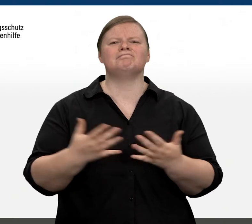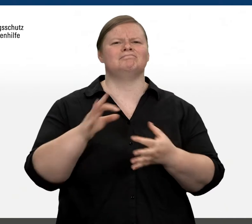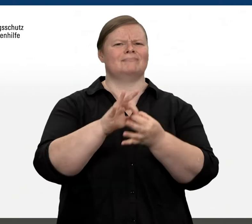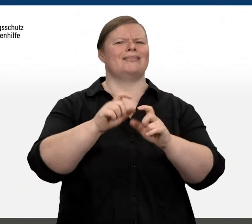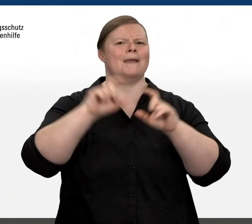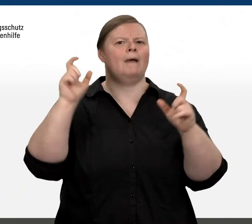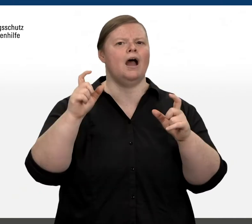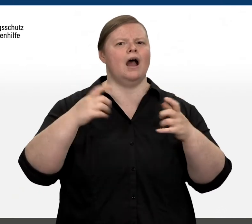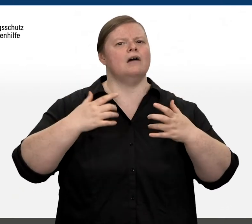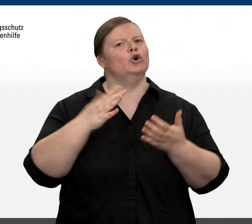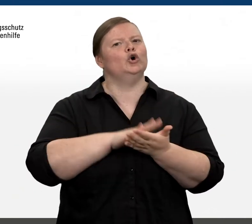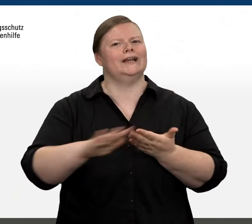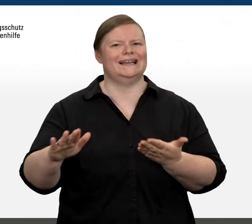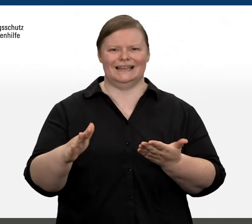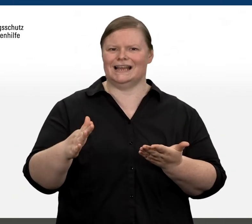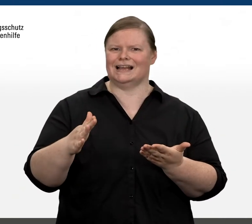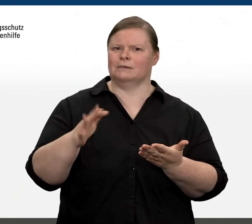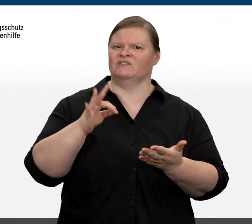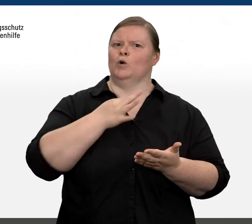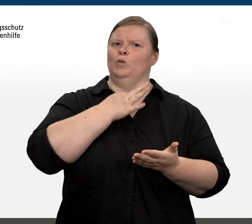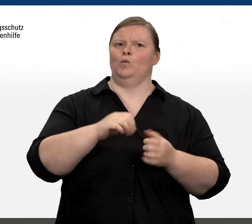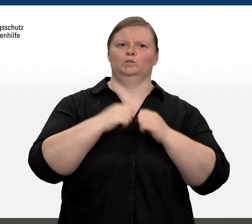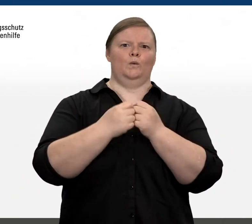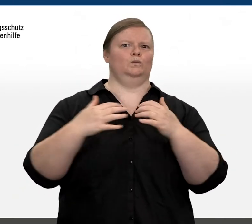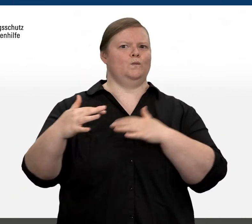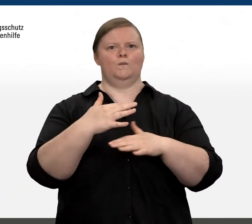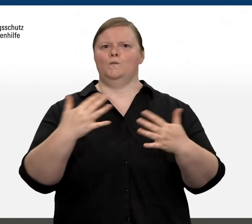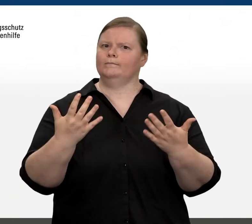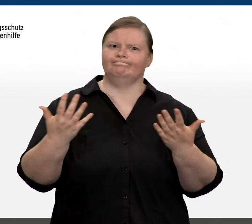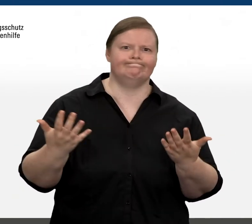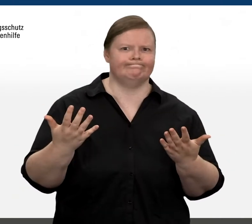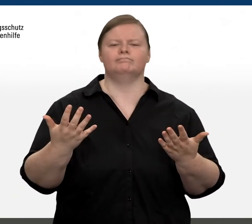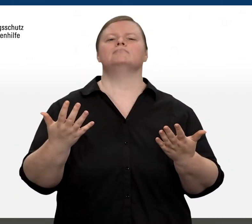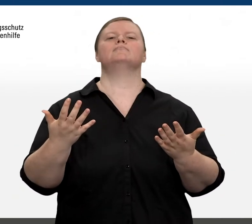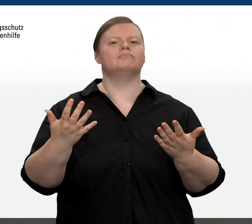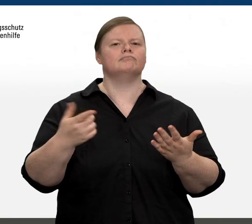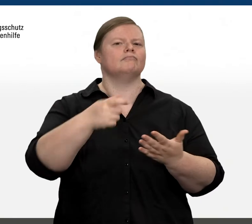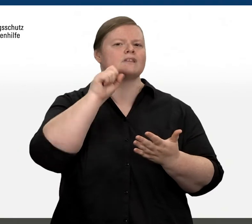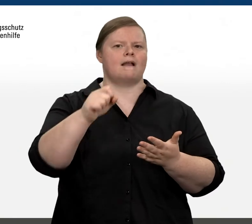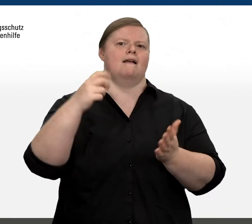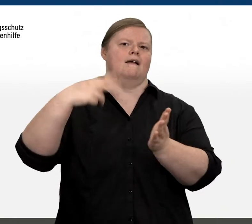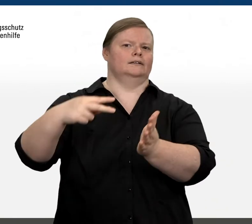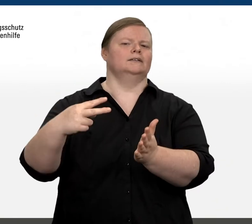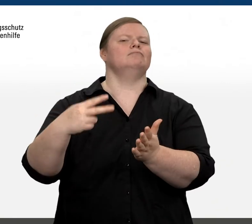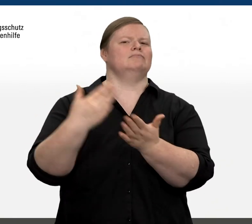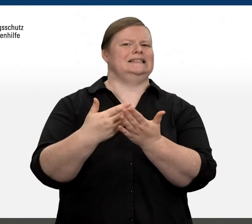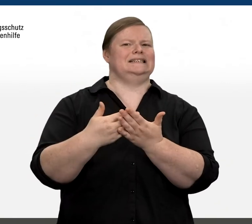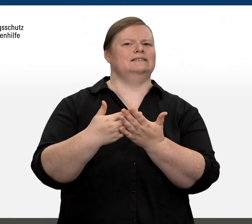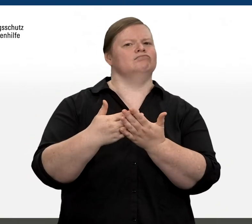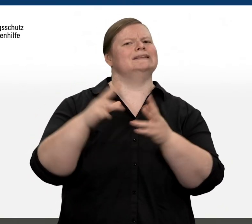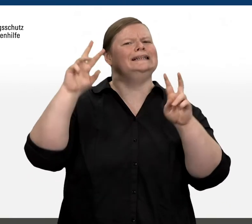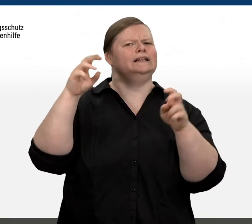Zur Hygiene in Notzeiten können Sie in dem